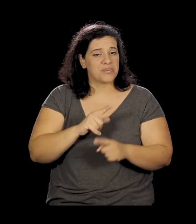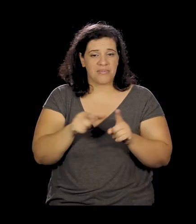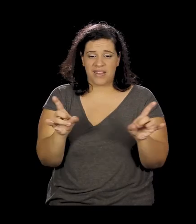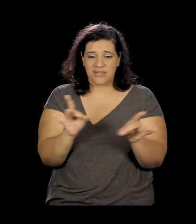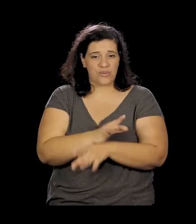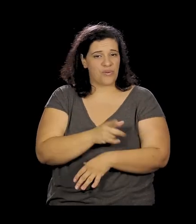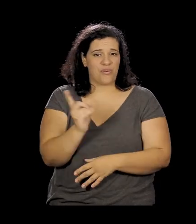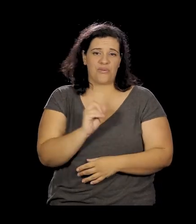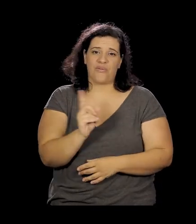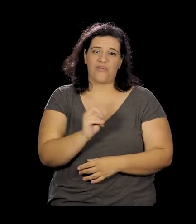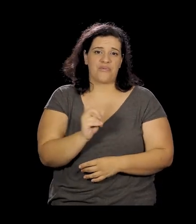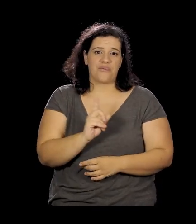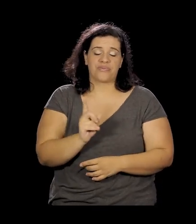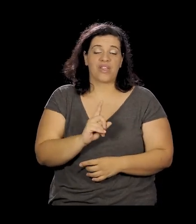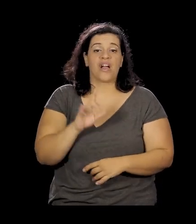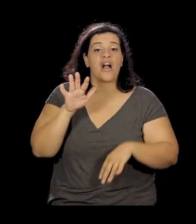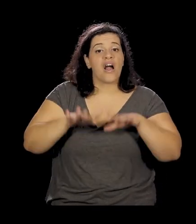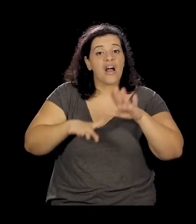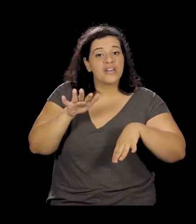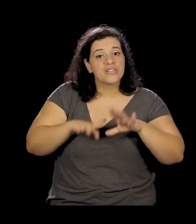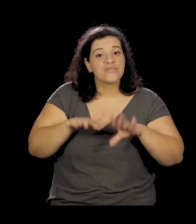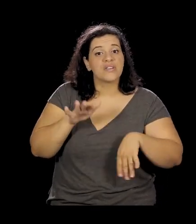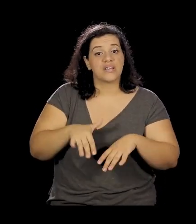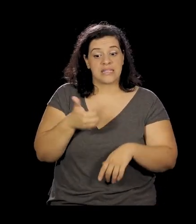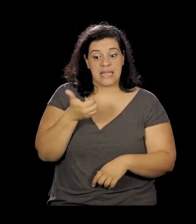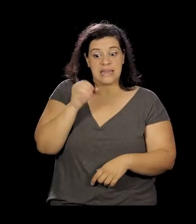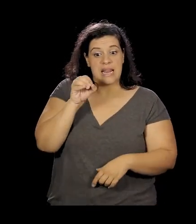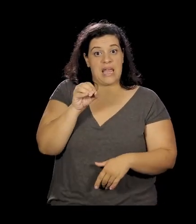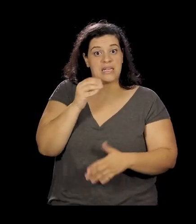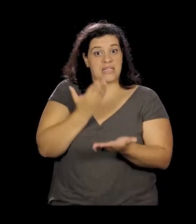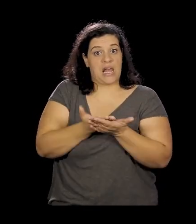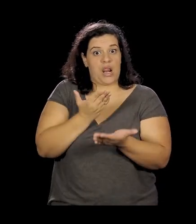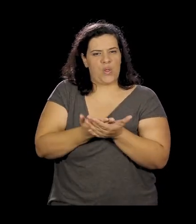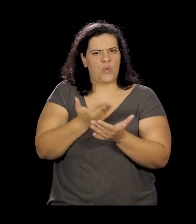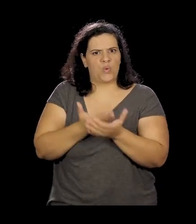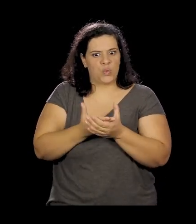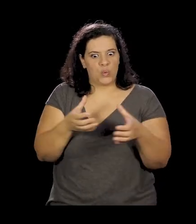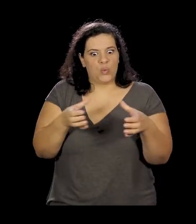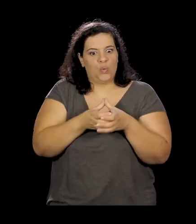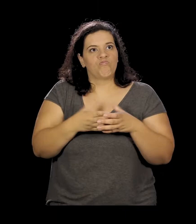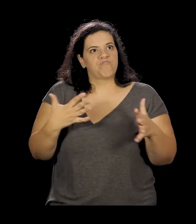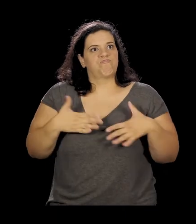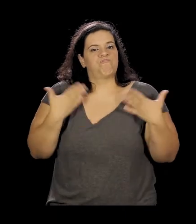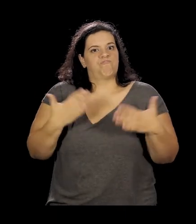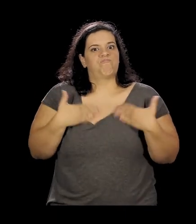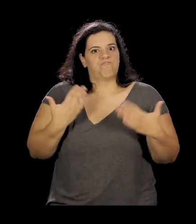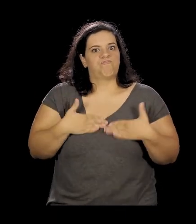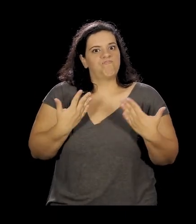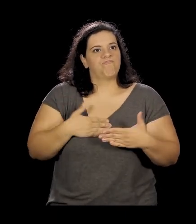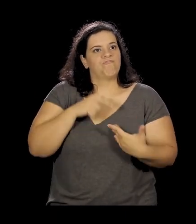mas isso não é suficiente. Então, às vezes acontece que esses dez alunos estão muito entusiasmados,